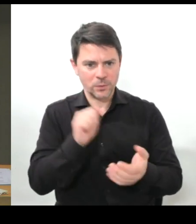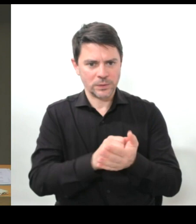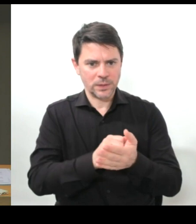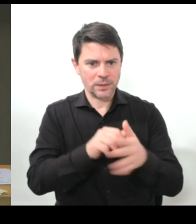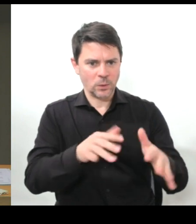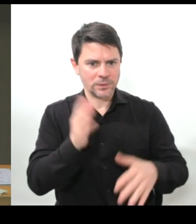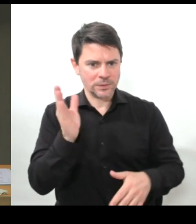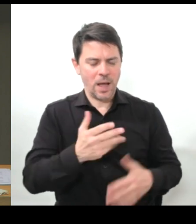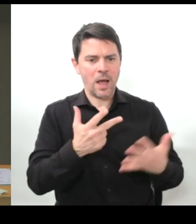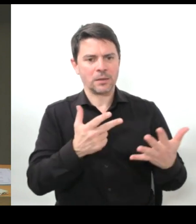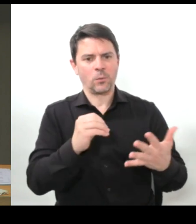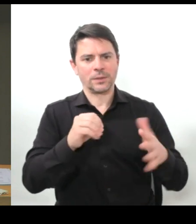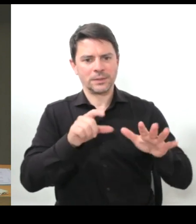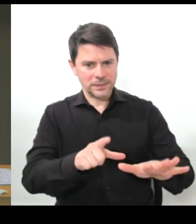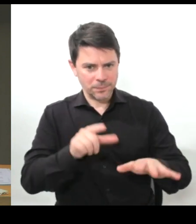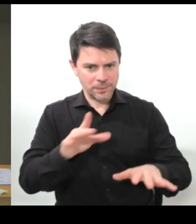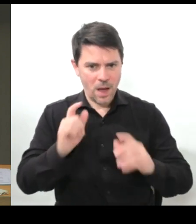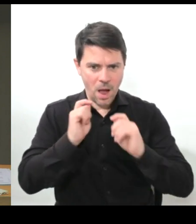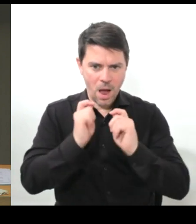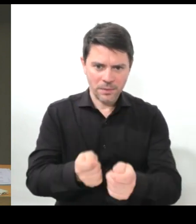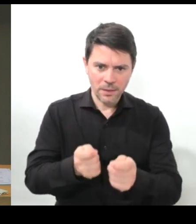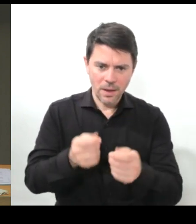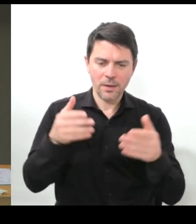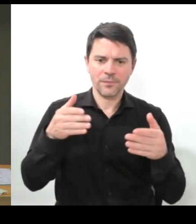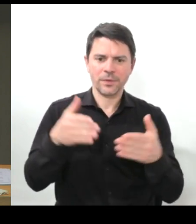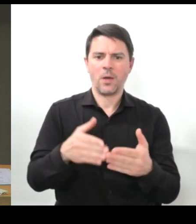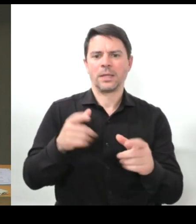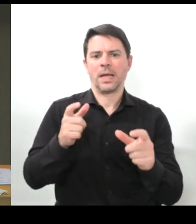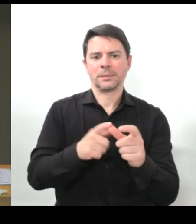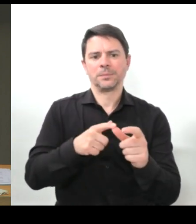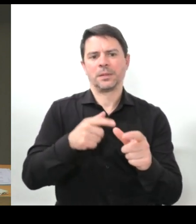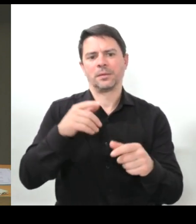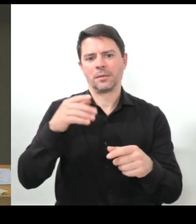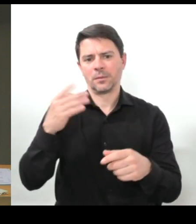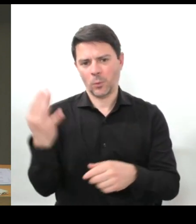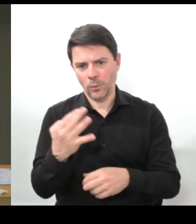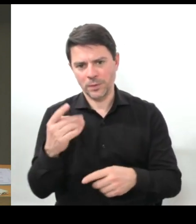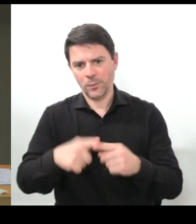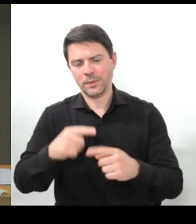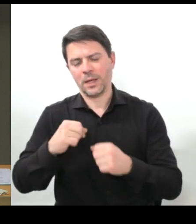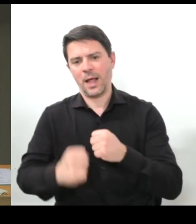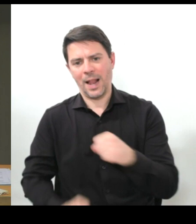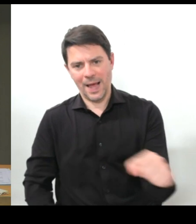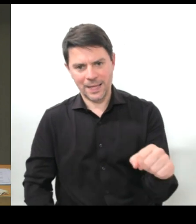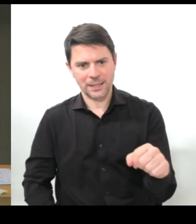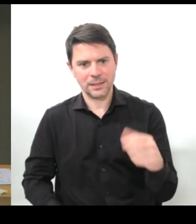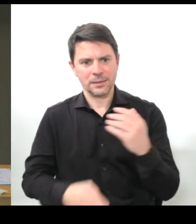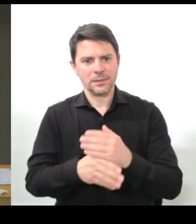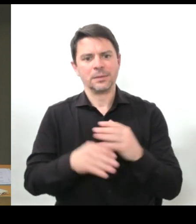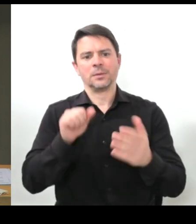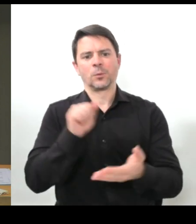Antrages und schlage vor, die Beratung der Einzelbestimmungen miteinander zu verbinden. Widerspruch höre ich dazu nicht.